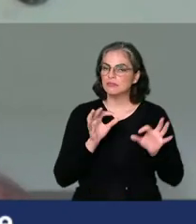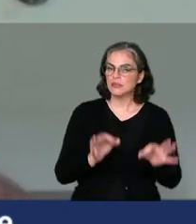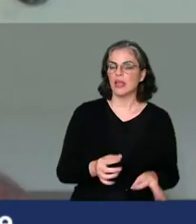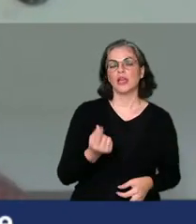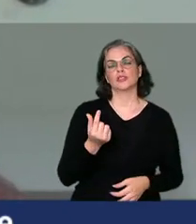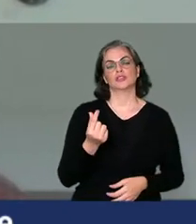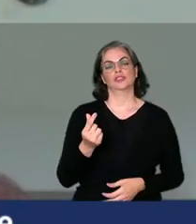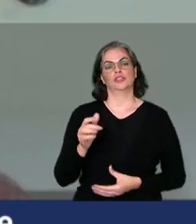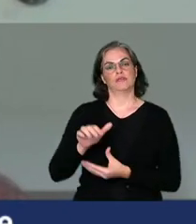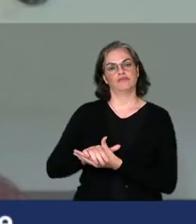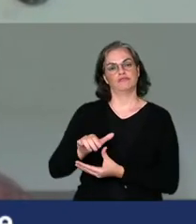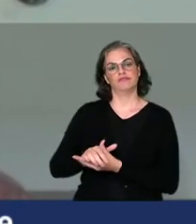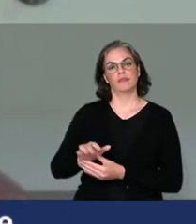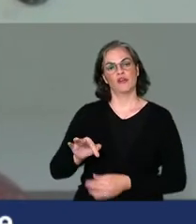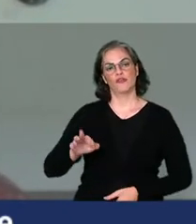ARRECADAÇÃO PARA O FUNDO NACIONAL DE SEGURANÇA PÚ